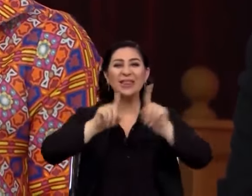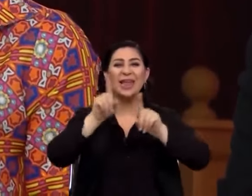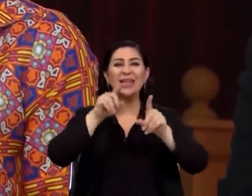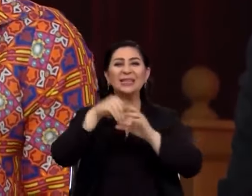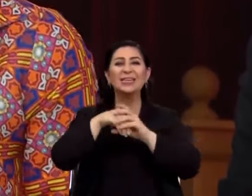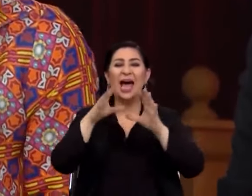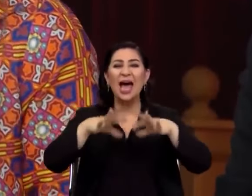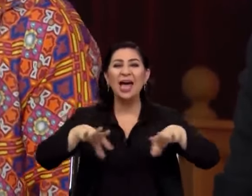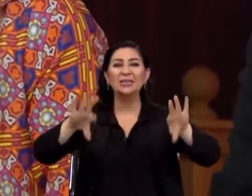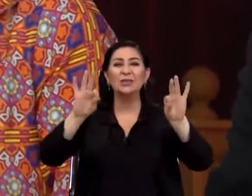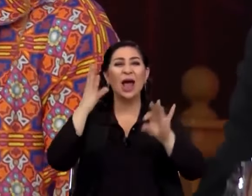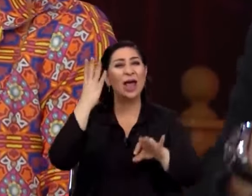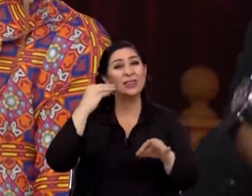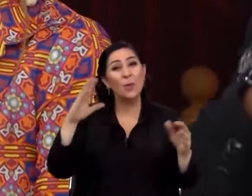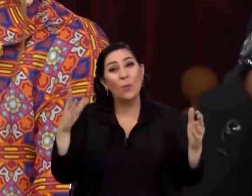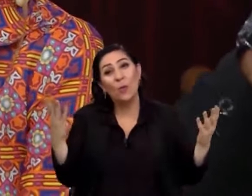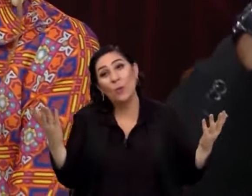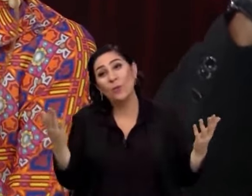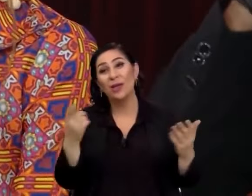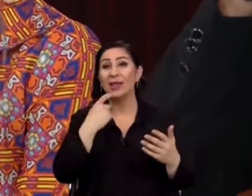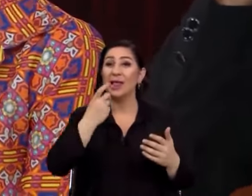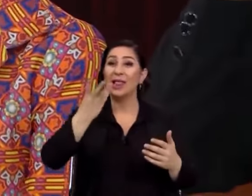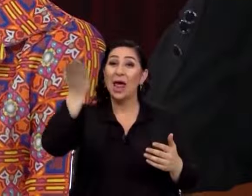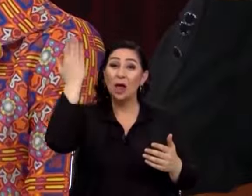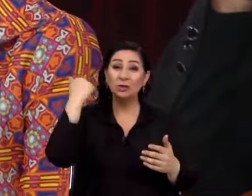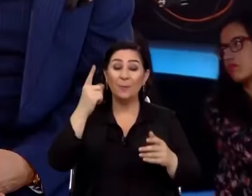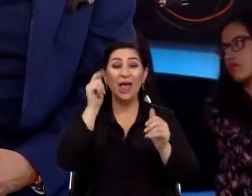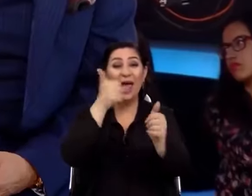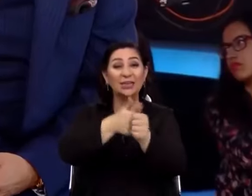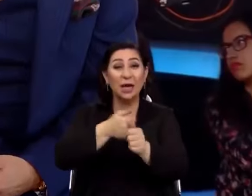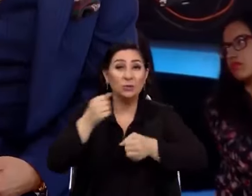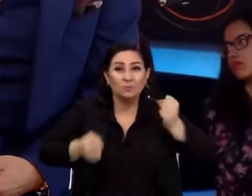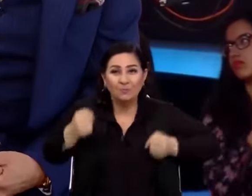hazırlıyorum anlamıyorum ya yıllar önce bir asistan koşup Bir kaset bulup